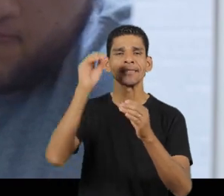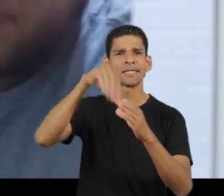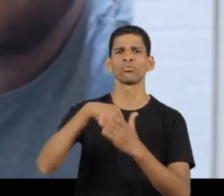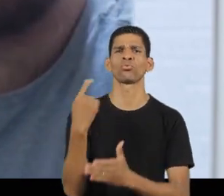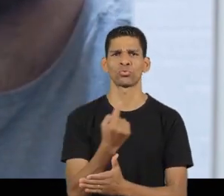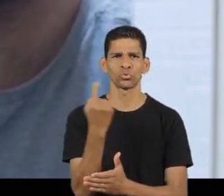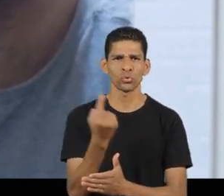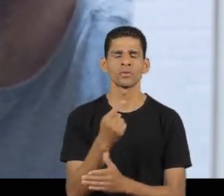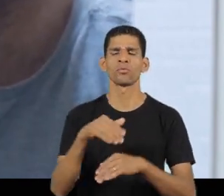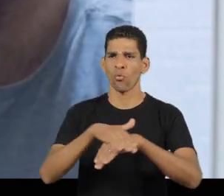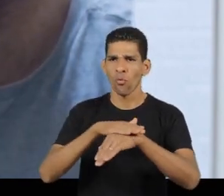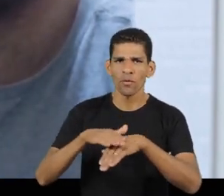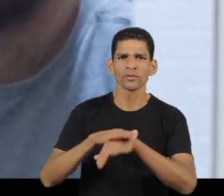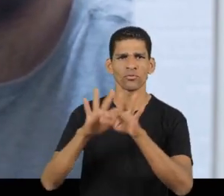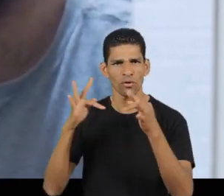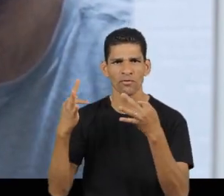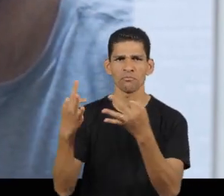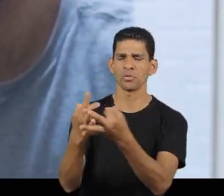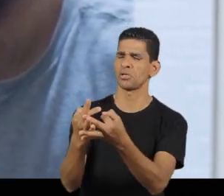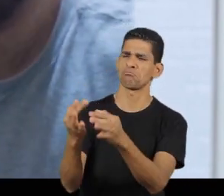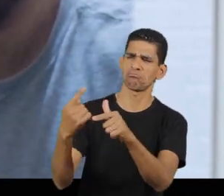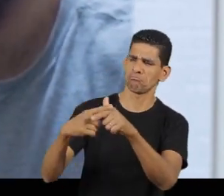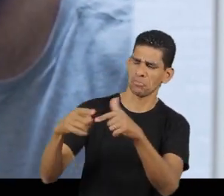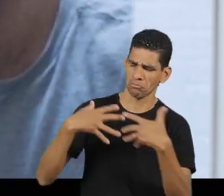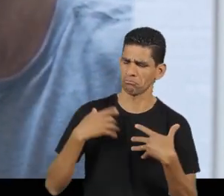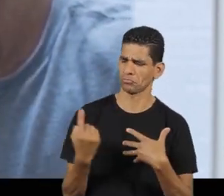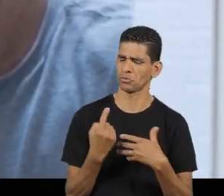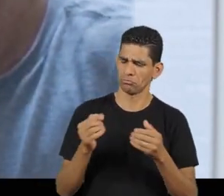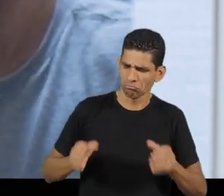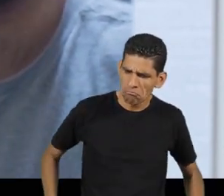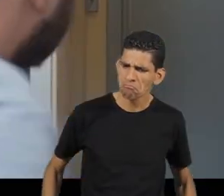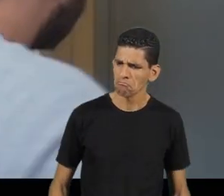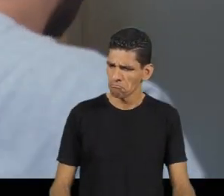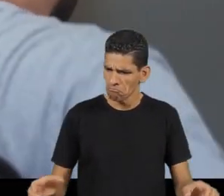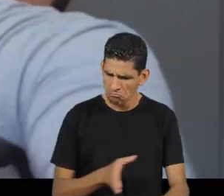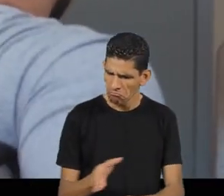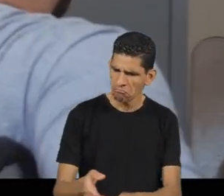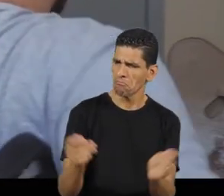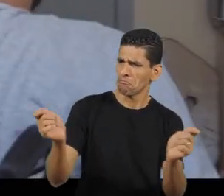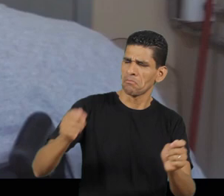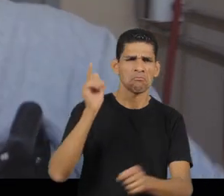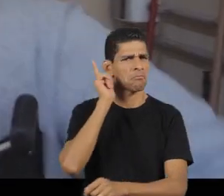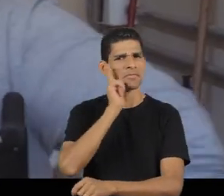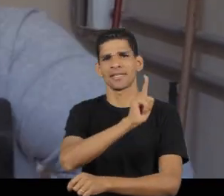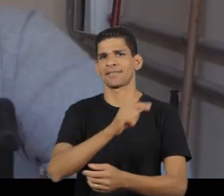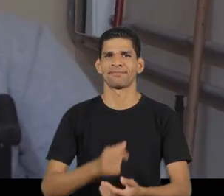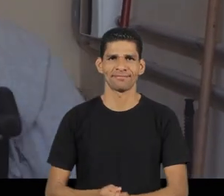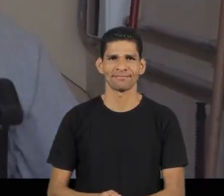Eu decidi morar sozinho com conversas com a minha família, até de certa